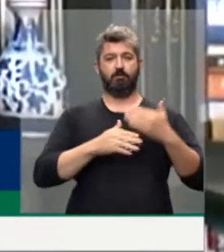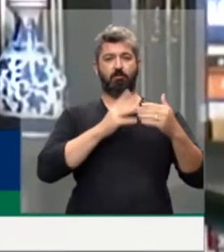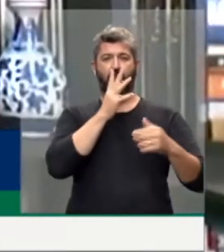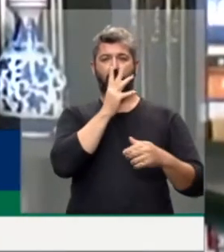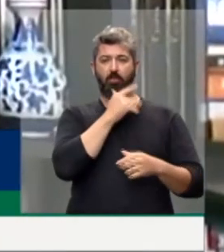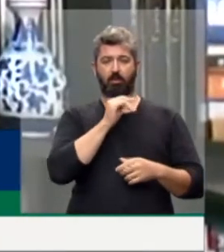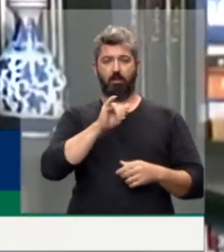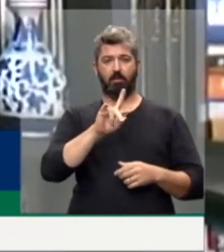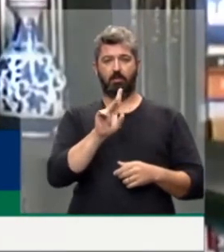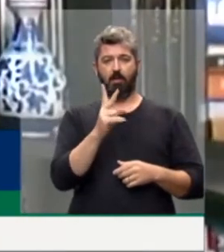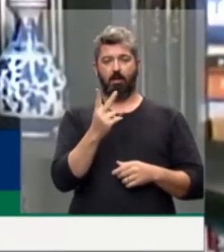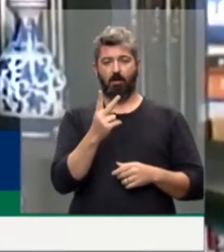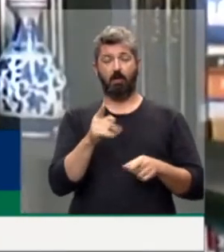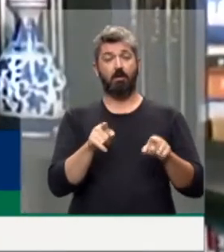NÚMERO DE DESEMPREGADOS, ENFRENTANDO A FOME. COM O